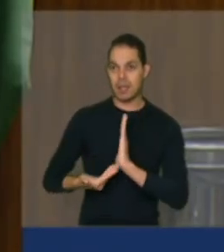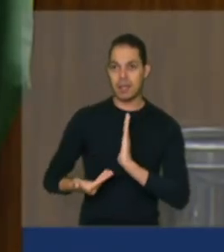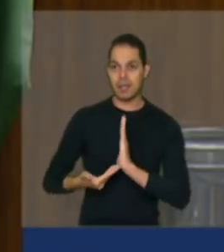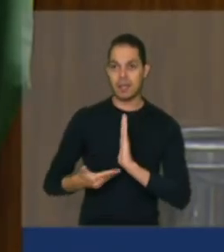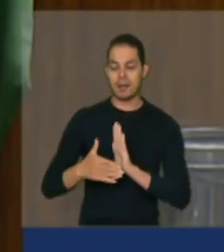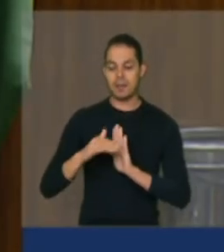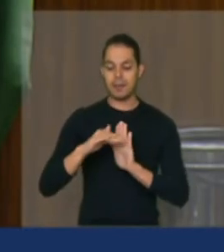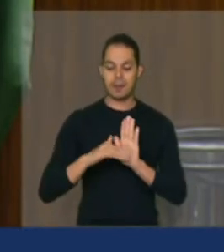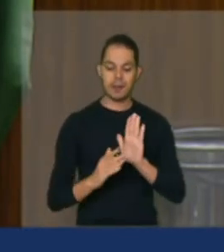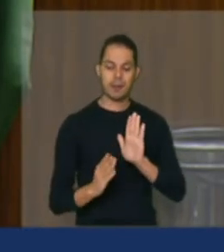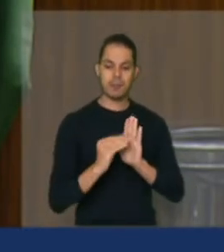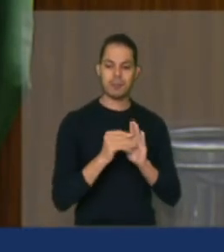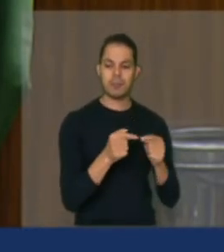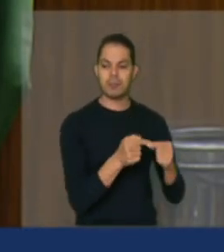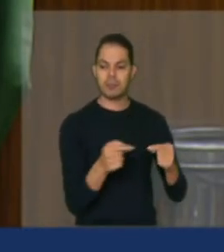DEPUTADOS, ALIÁS,PAUTOU PARA ESSA SEMANA O PROJETO QUE